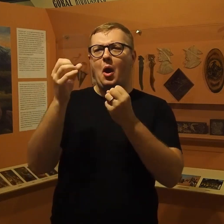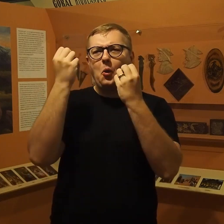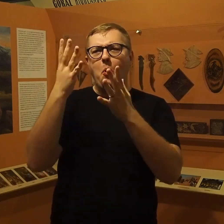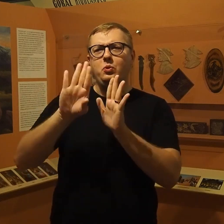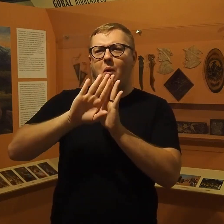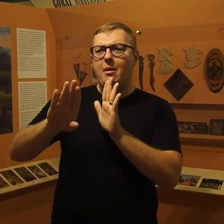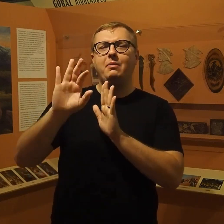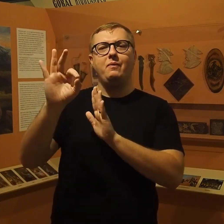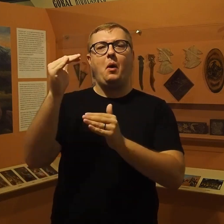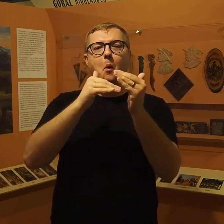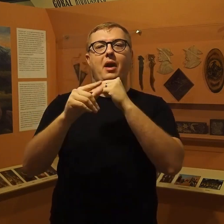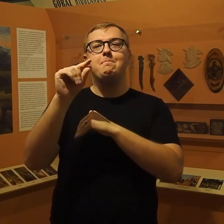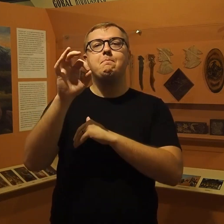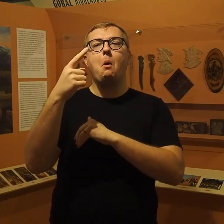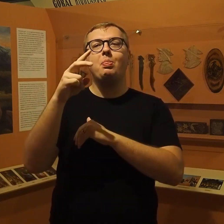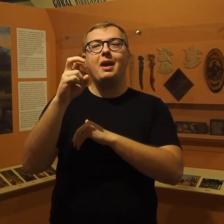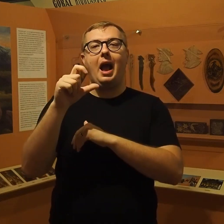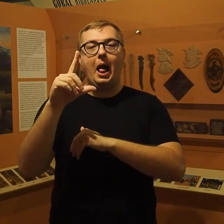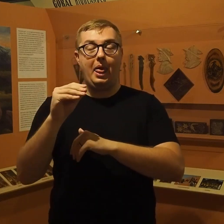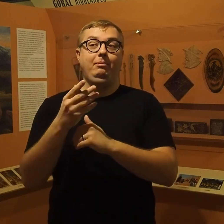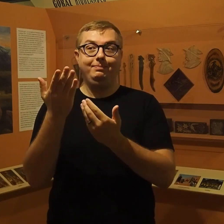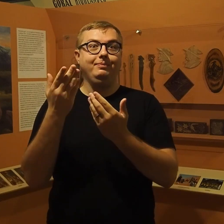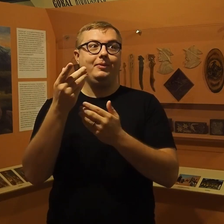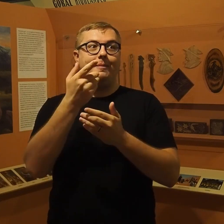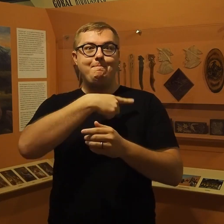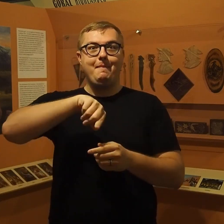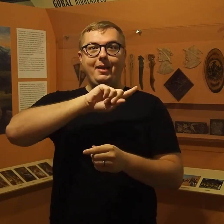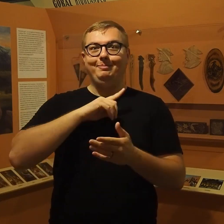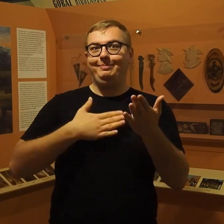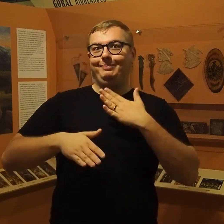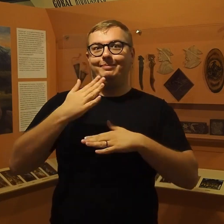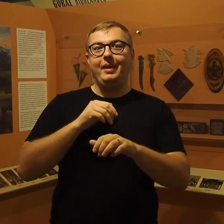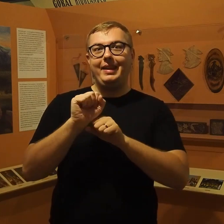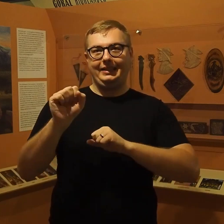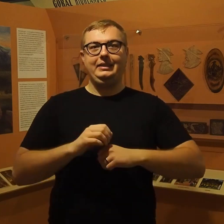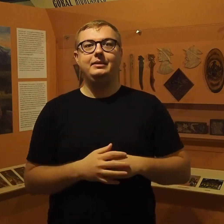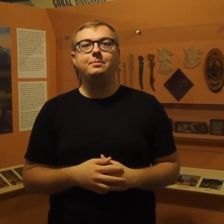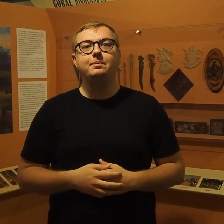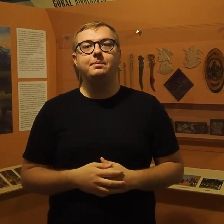jako innego, przedstawiciela folkloru Podhala, który zachwyca.